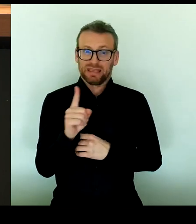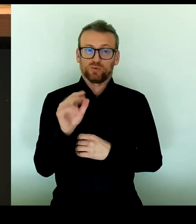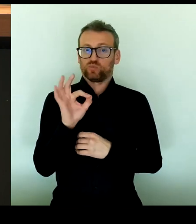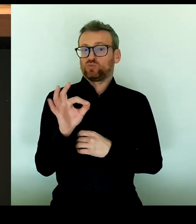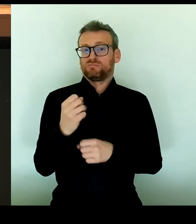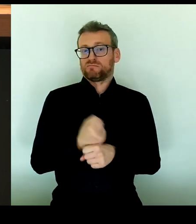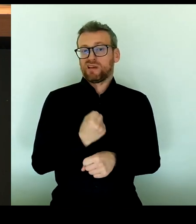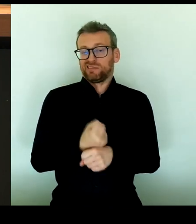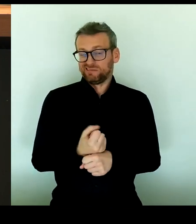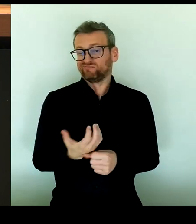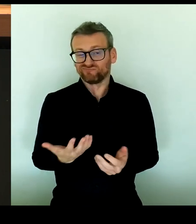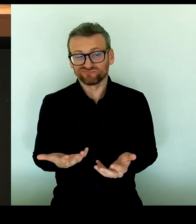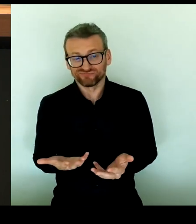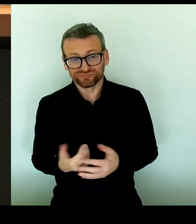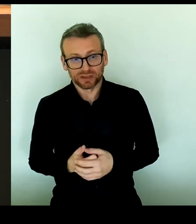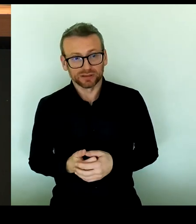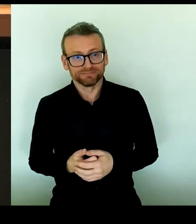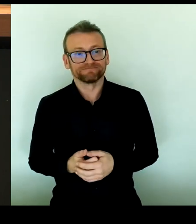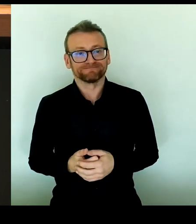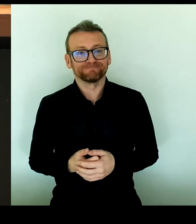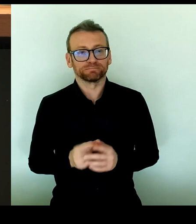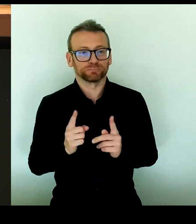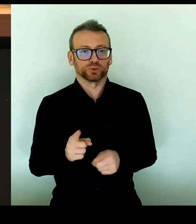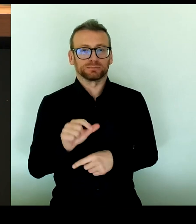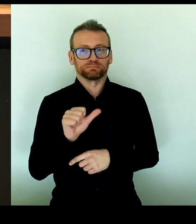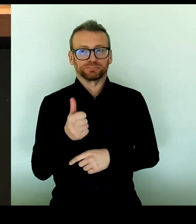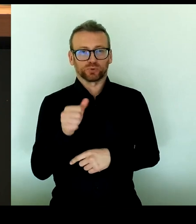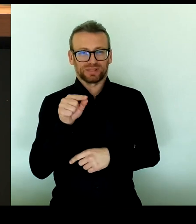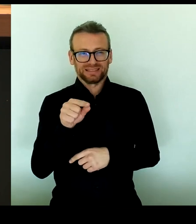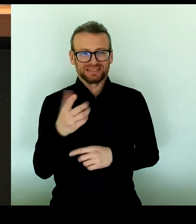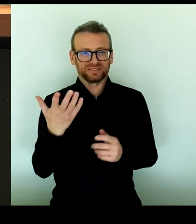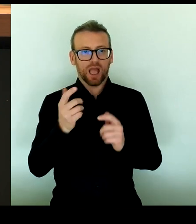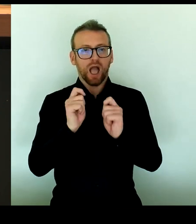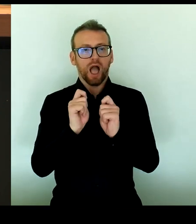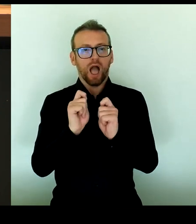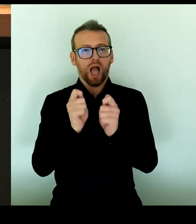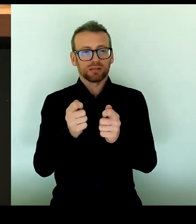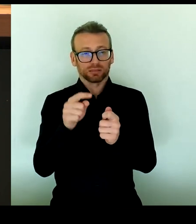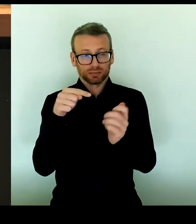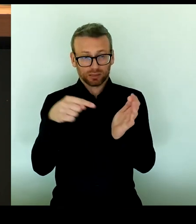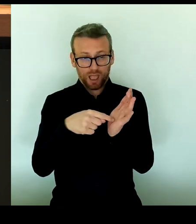bei Rahmenbedingungen, wo der Wohnungsmarkt einbricht, Leute ihre Mieträume